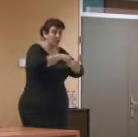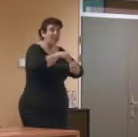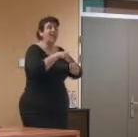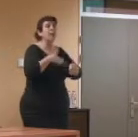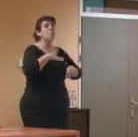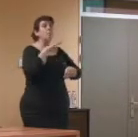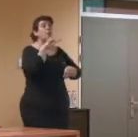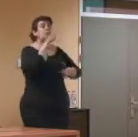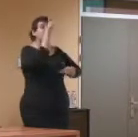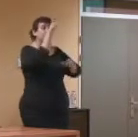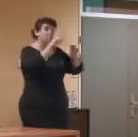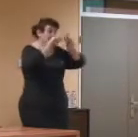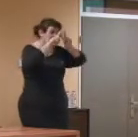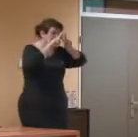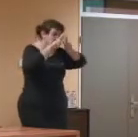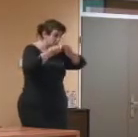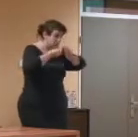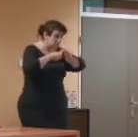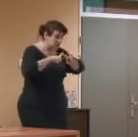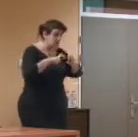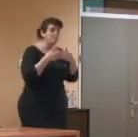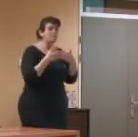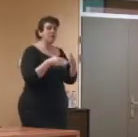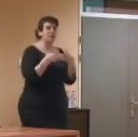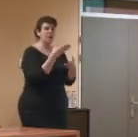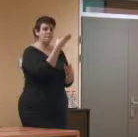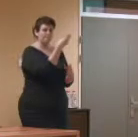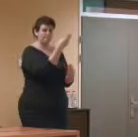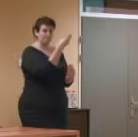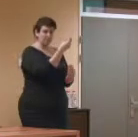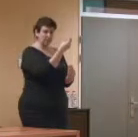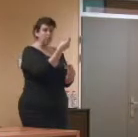en Panama Papers para ofrecer a la ciudadanía información